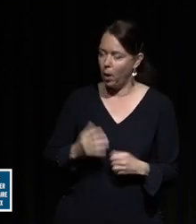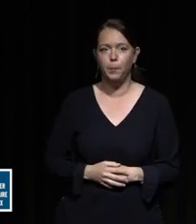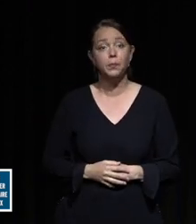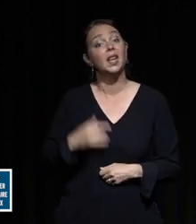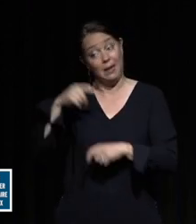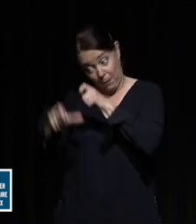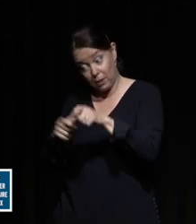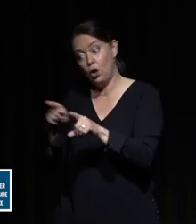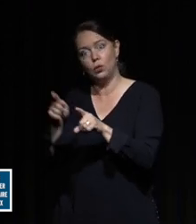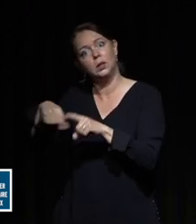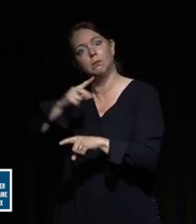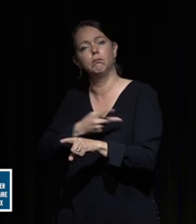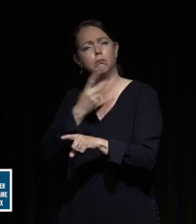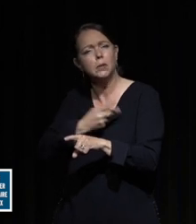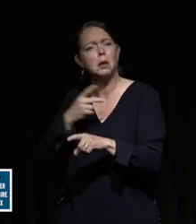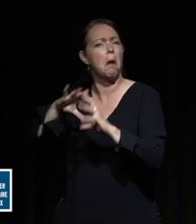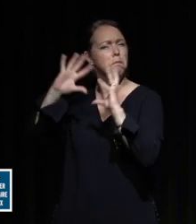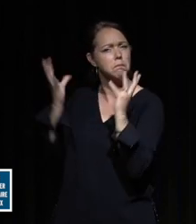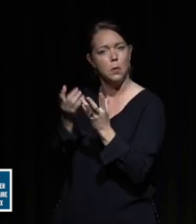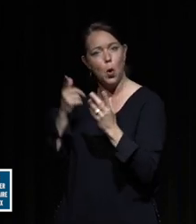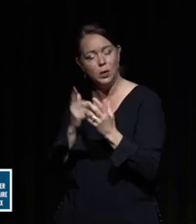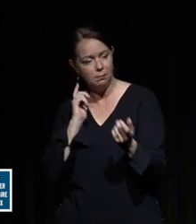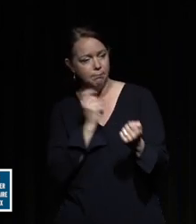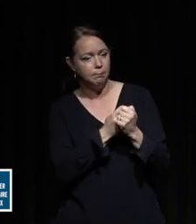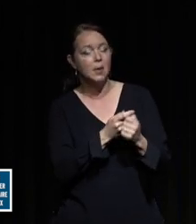aussi aux patientes ont lieu de leur faire des réponses comme vous le voyez sur le petit